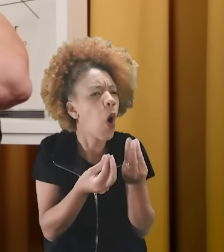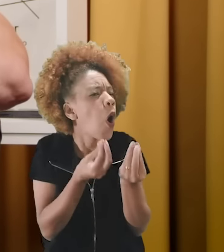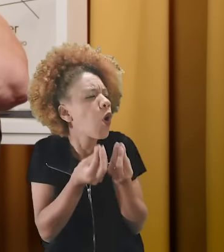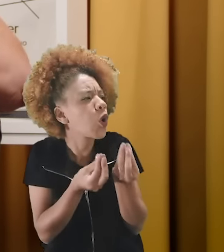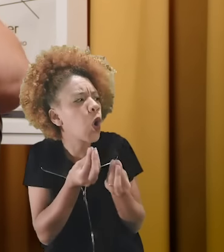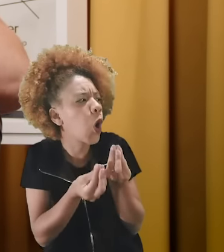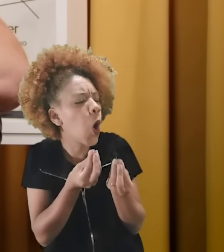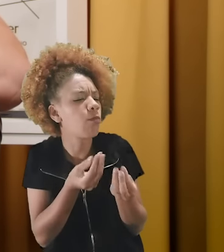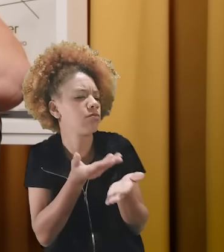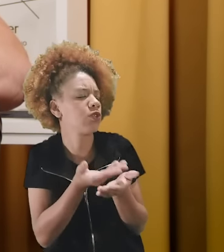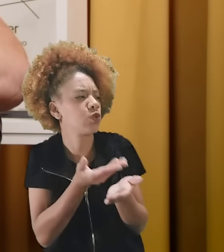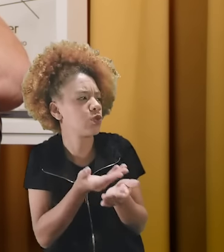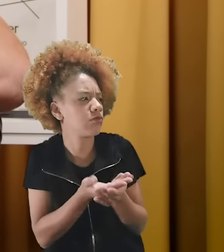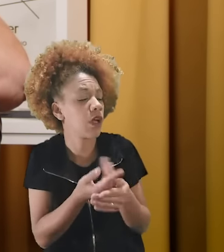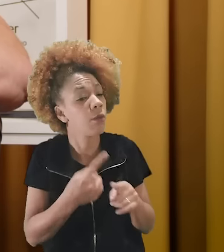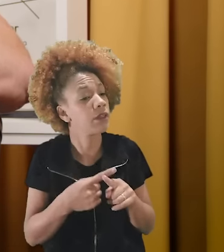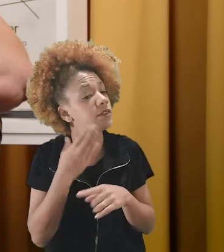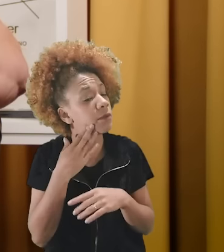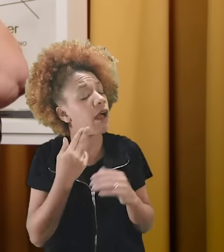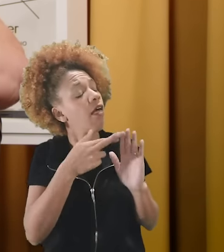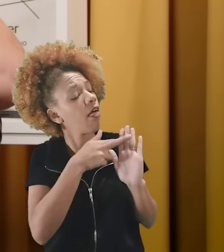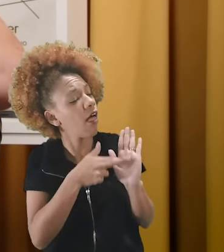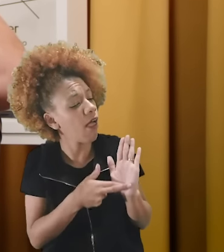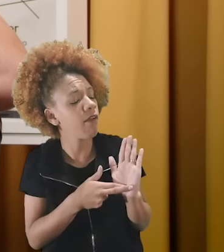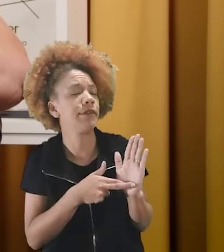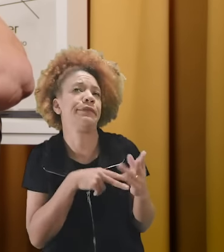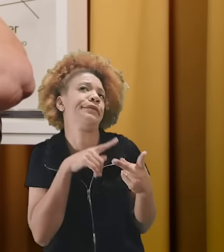como é que é o seu estudo para você narrar porque você tem que saber das regras Imagino que deve